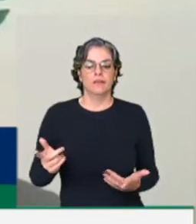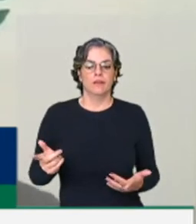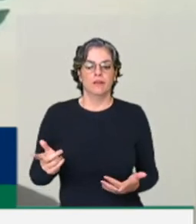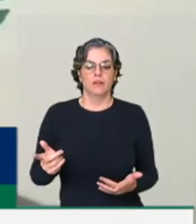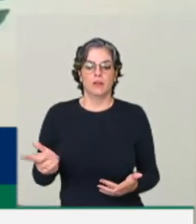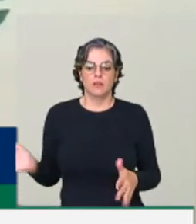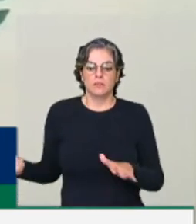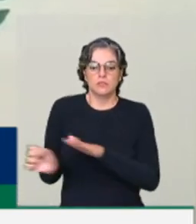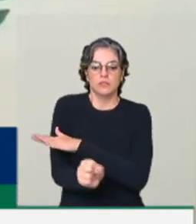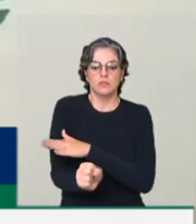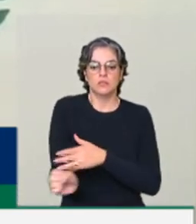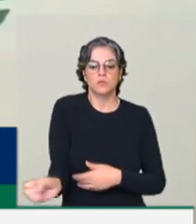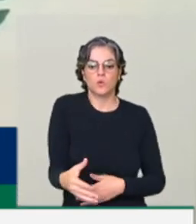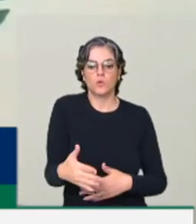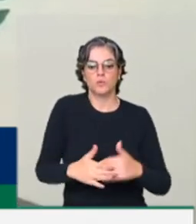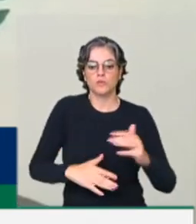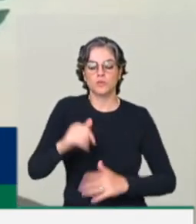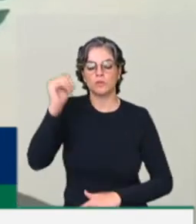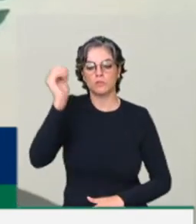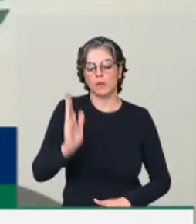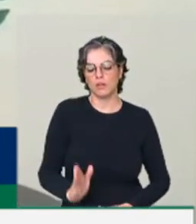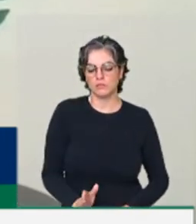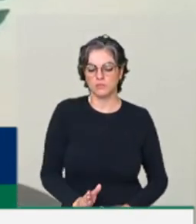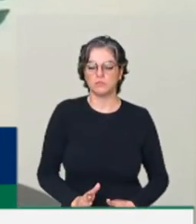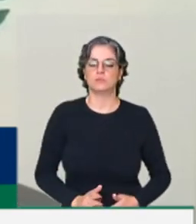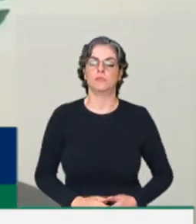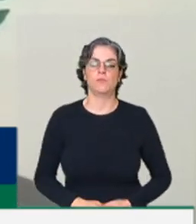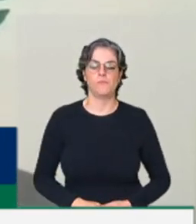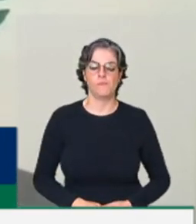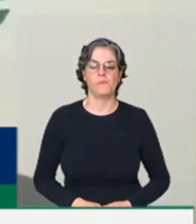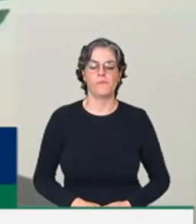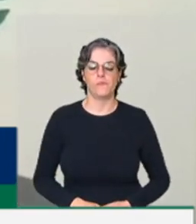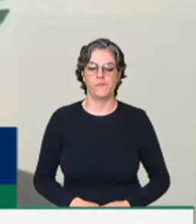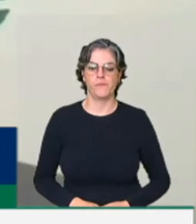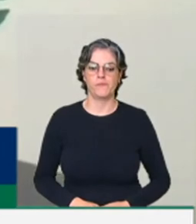POUCO DA NECESSIDADE DE NOVOS PROFISSIONAIS NO BRASIL. E EU APROVEITO TAMBÉM PRA FAZER